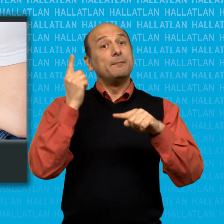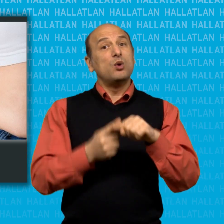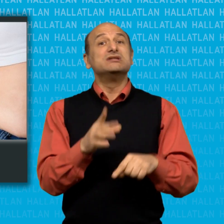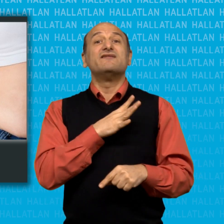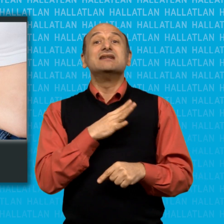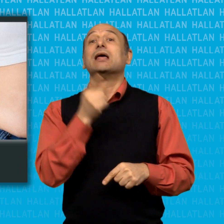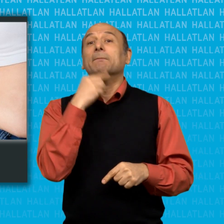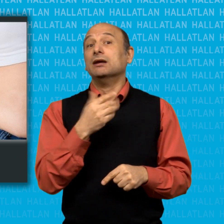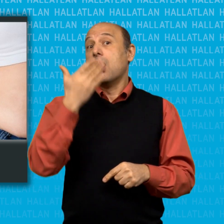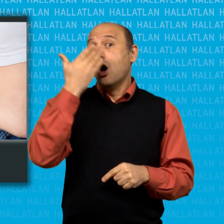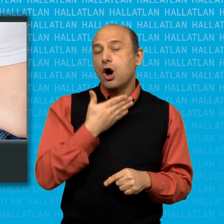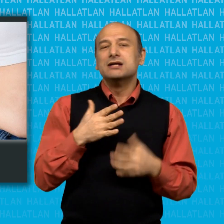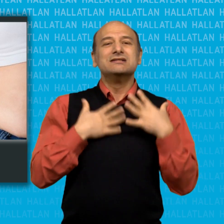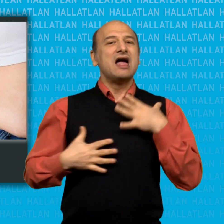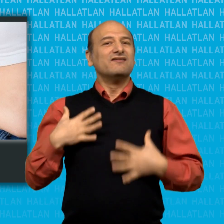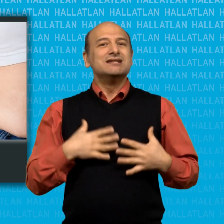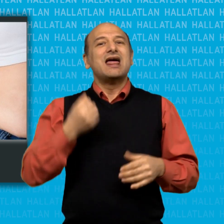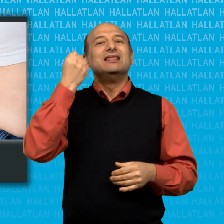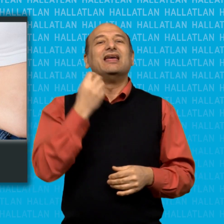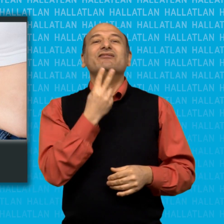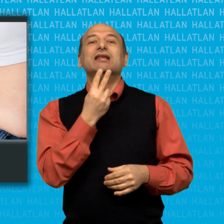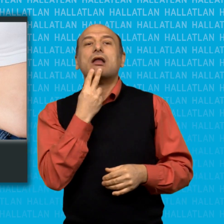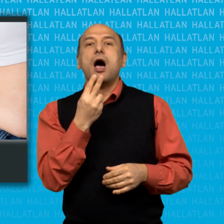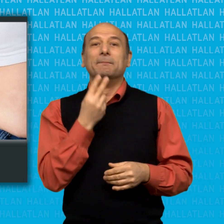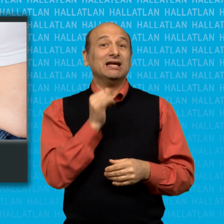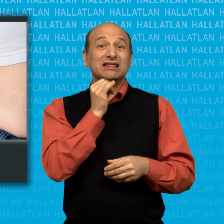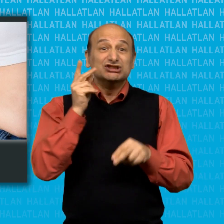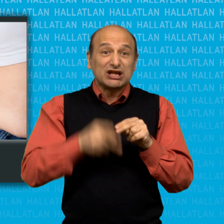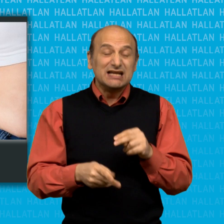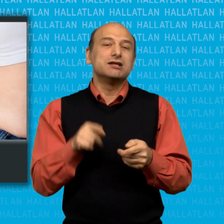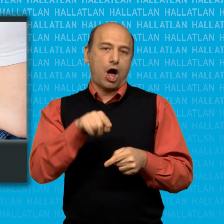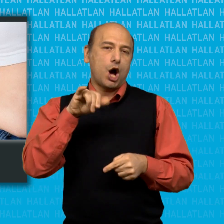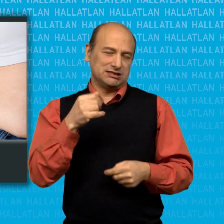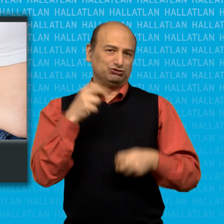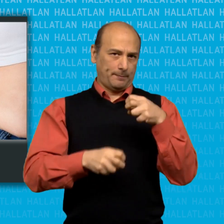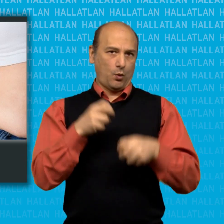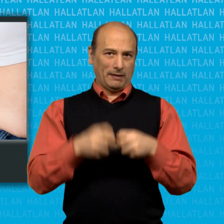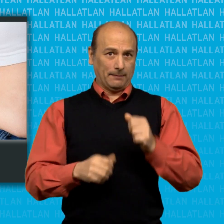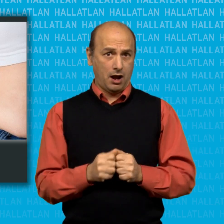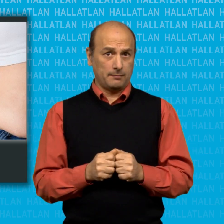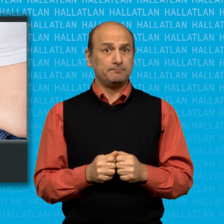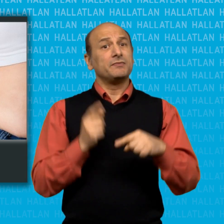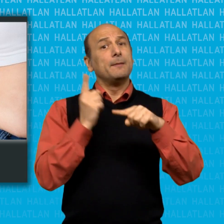Ugyancsak fokozhatja a veszélyt az, ha nem megfelelő a szervezet D-vitamin-ellátottsága.